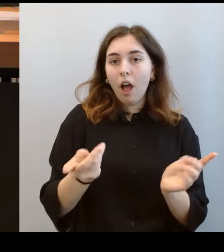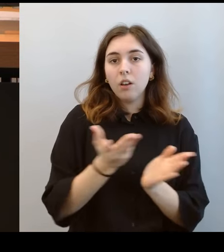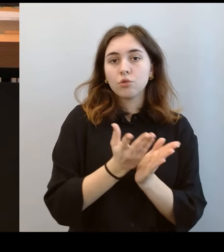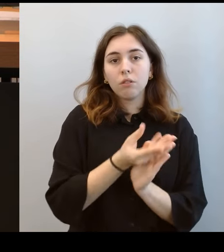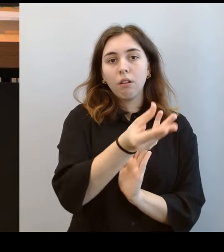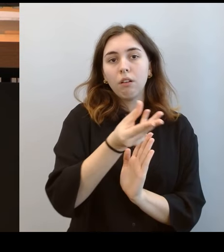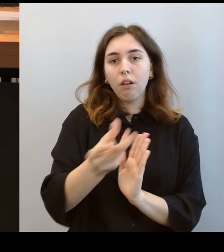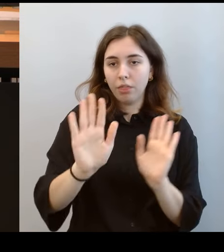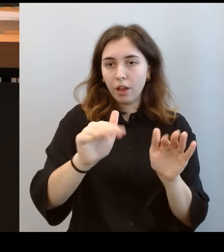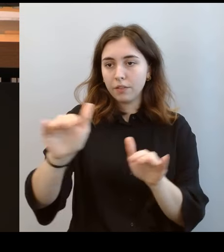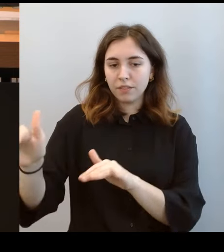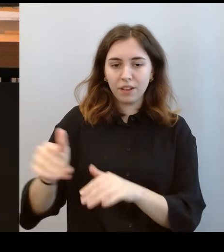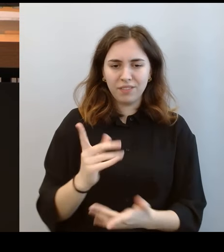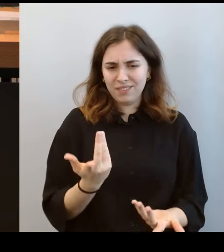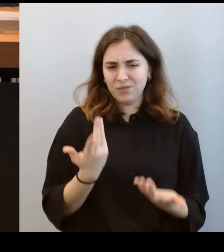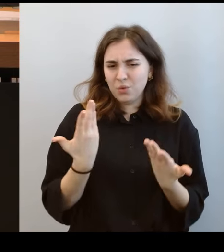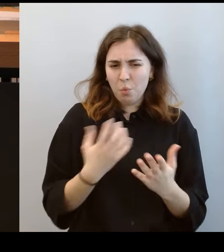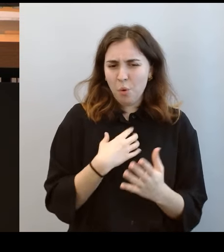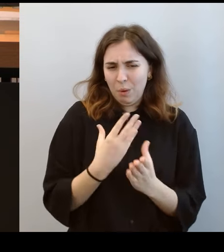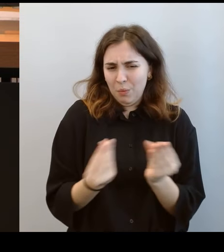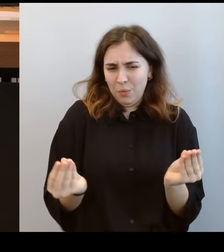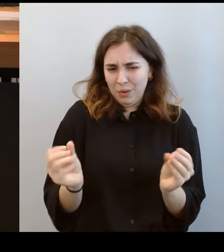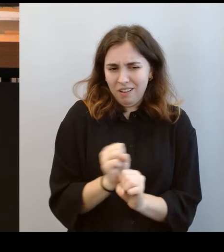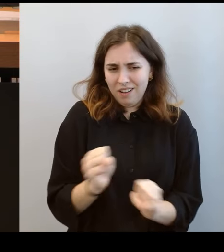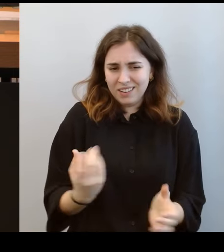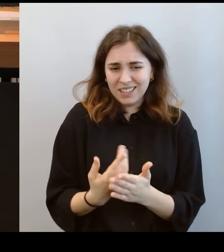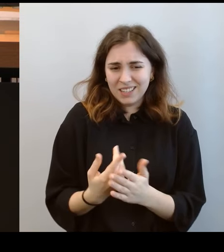auf die Zahlen von 2022. Ich nehme bewusst die von